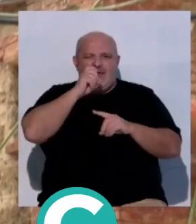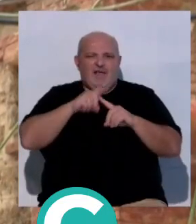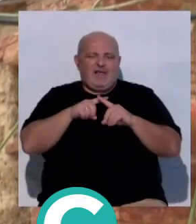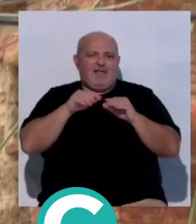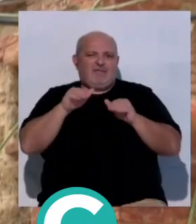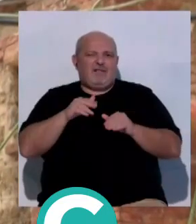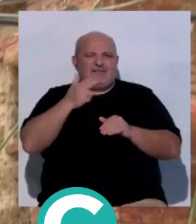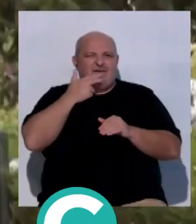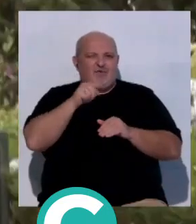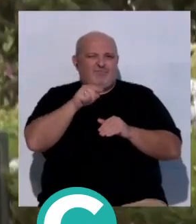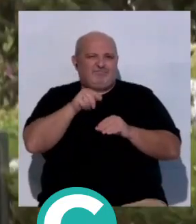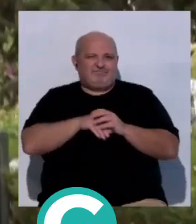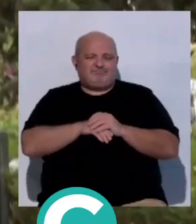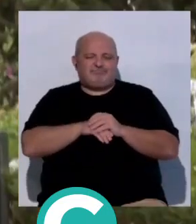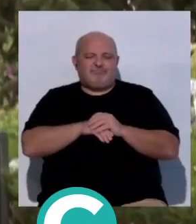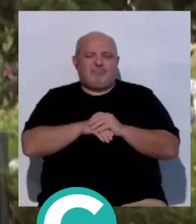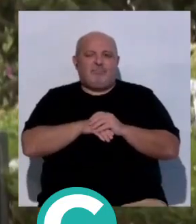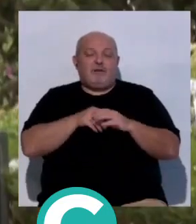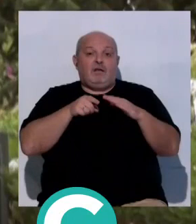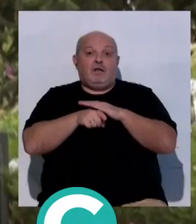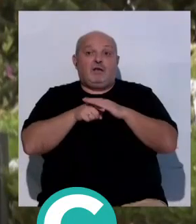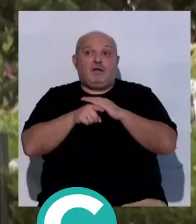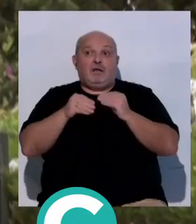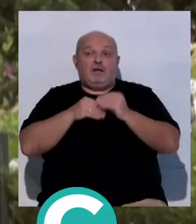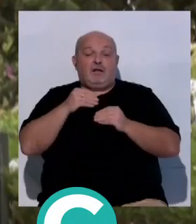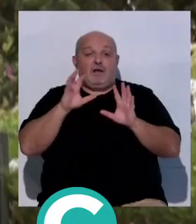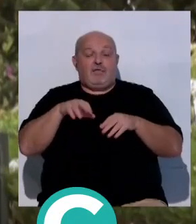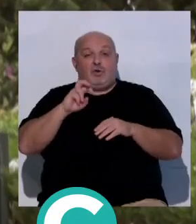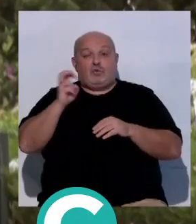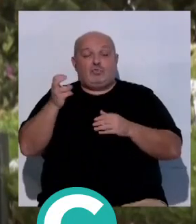de tabaco en previsión de que las gestiones realizadas por Cádiz y otros ayuntamientos